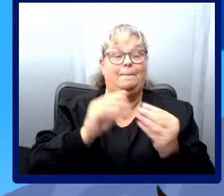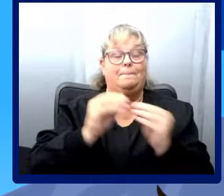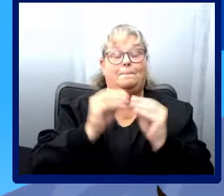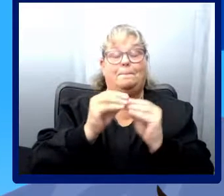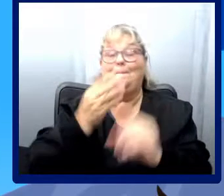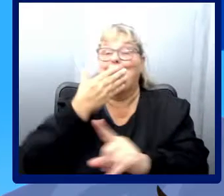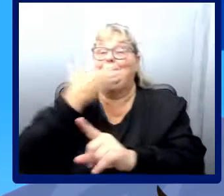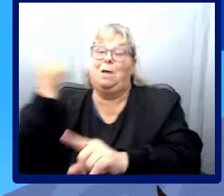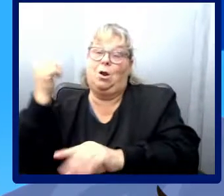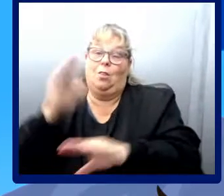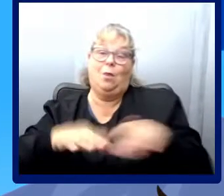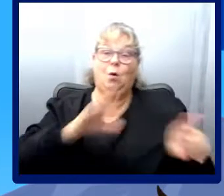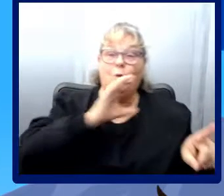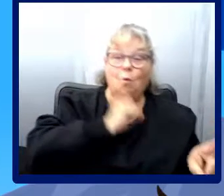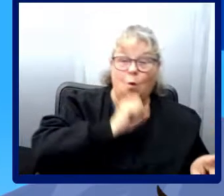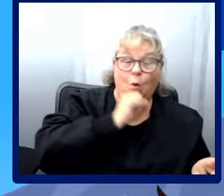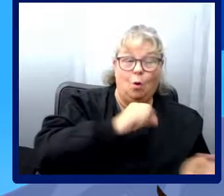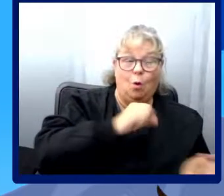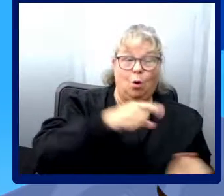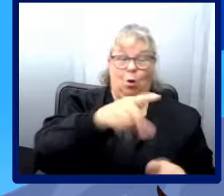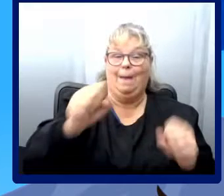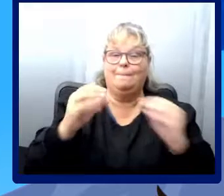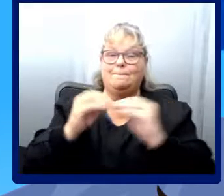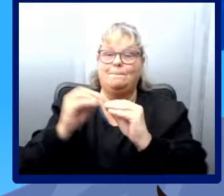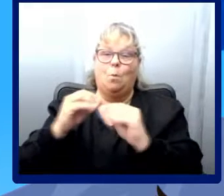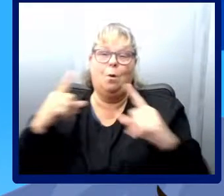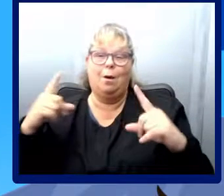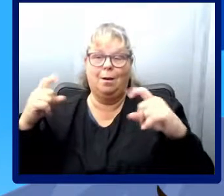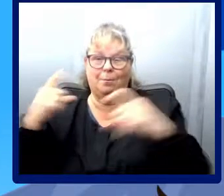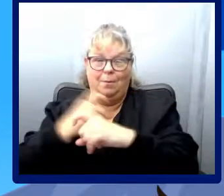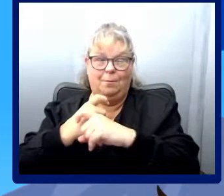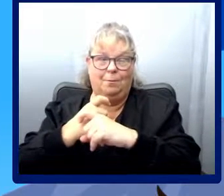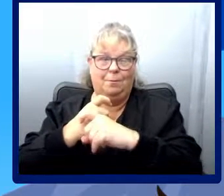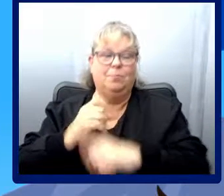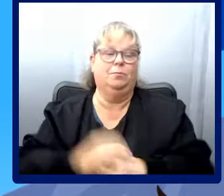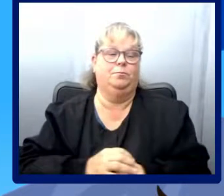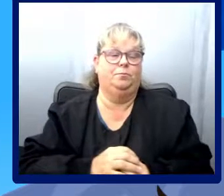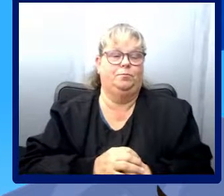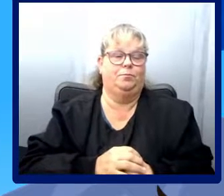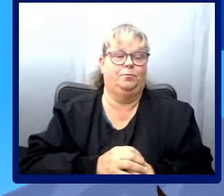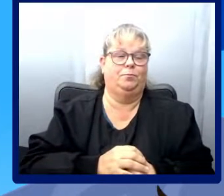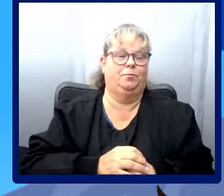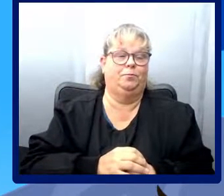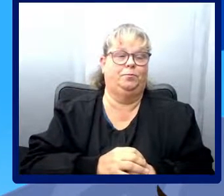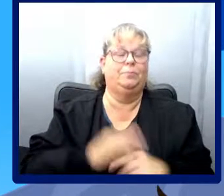y podía realizar tareas más complejas que los flujos de trabajo. Por ello, Process Builder